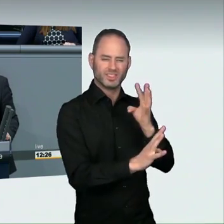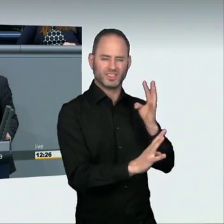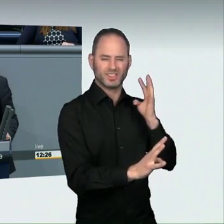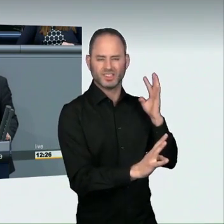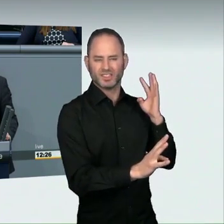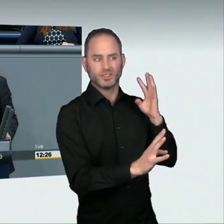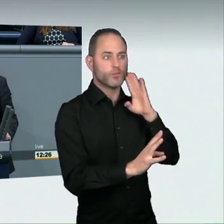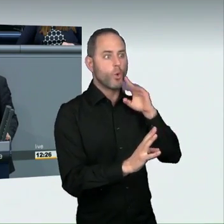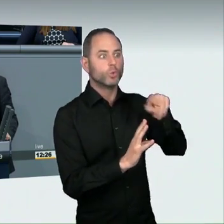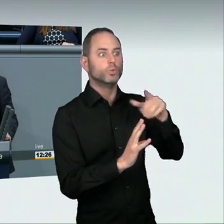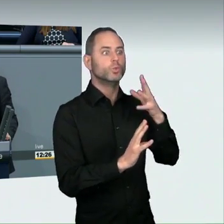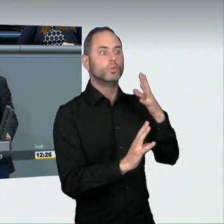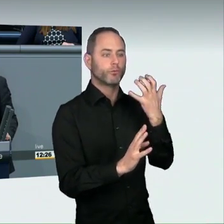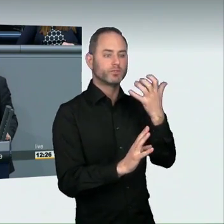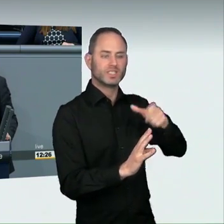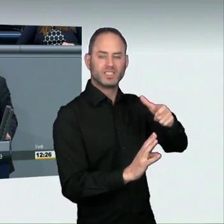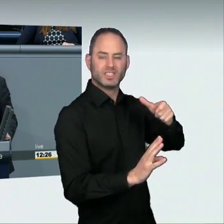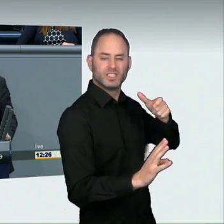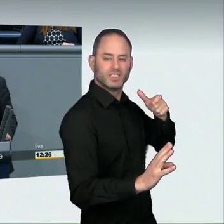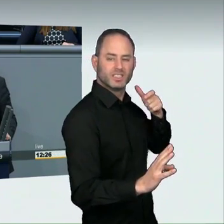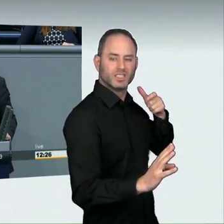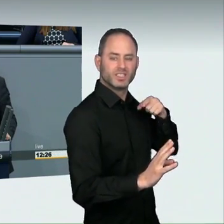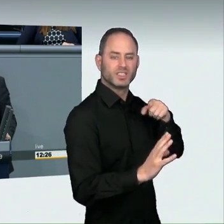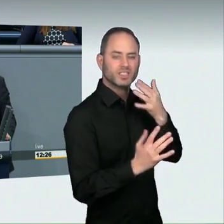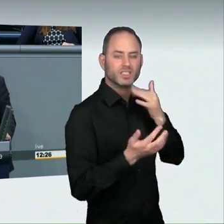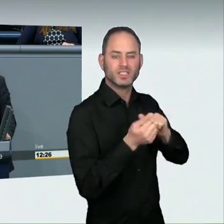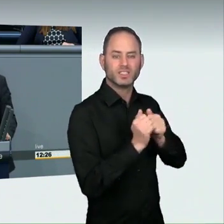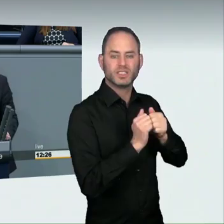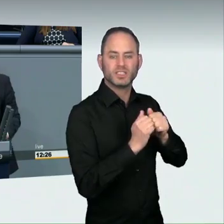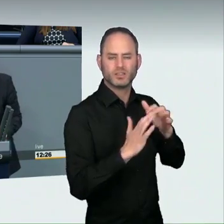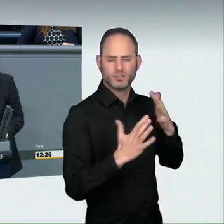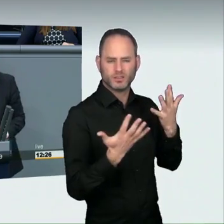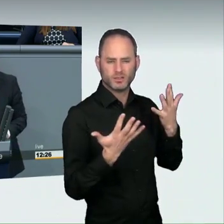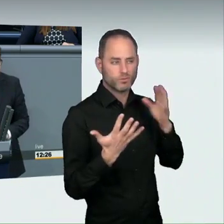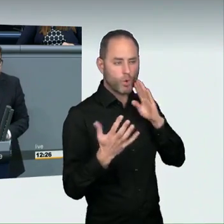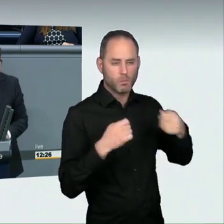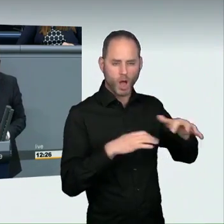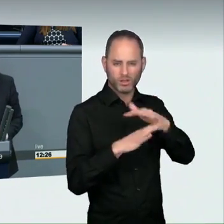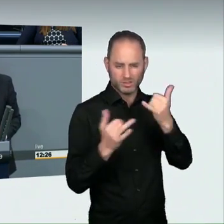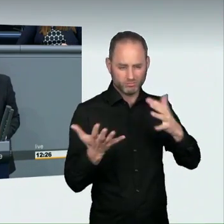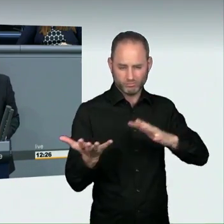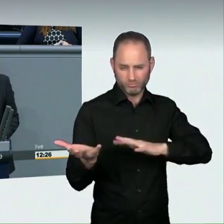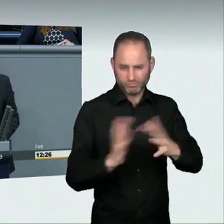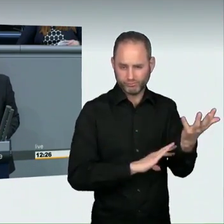vor Raussanierungen und überzogenen Mietforderungen zu schützen. Deswegen braucht es eine soziale Erneuerung des Mietrechts.